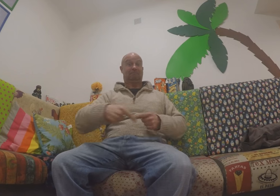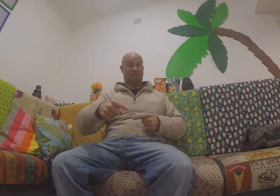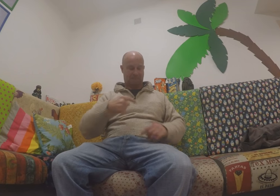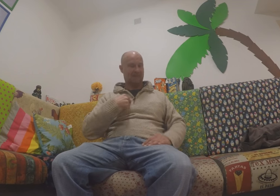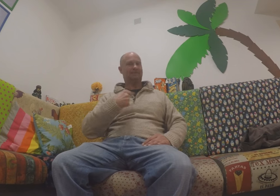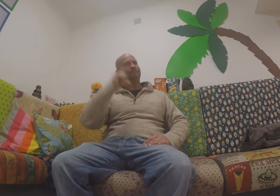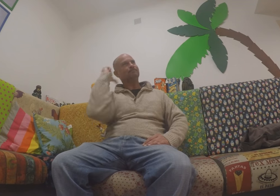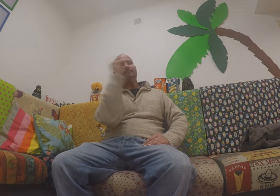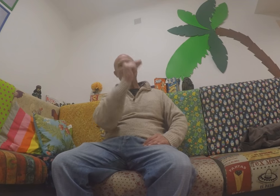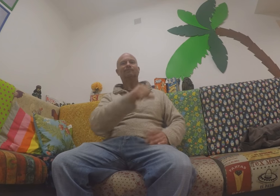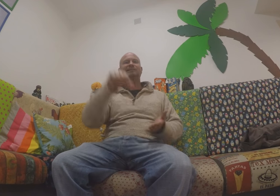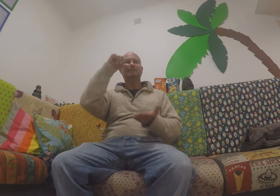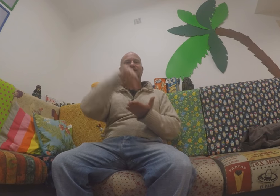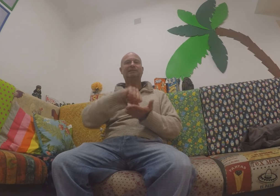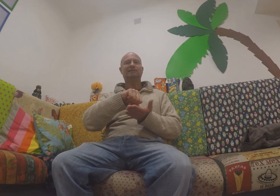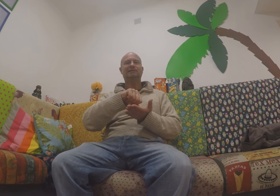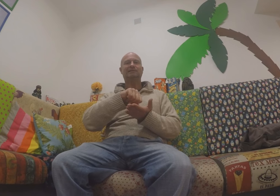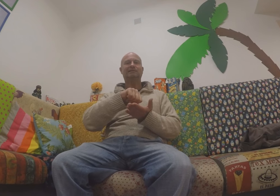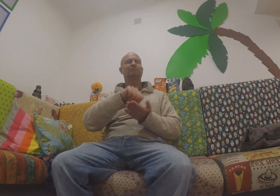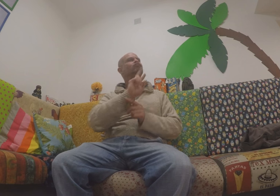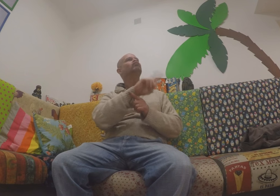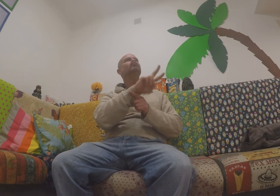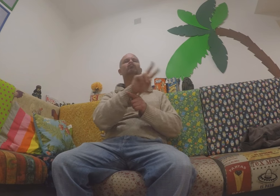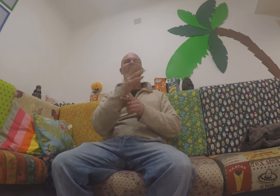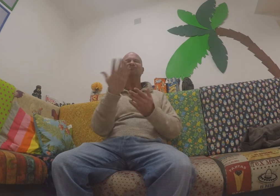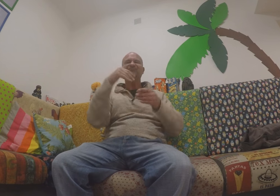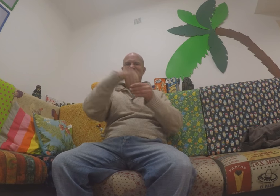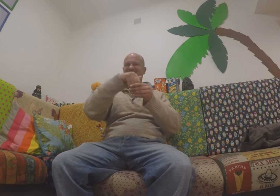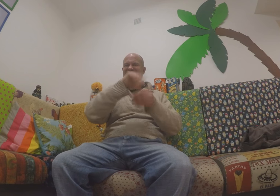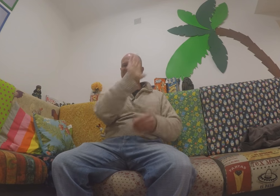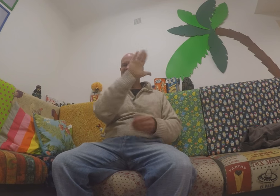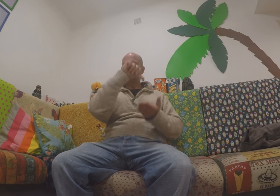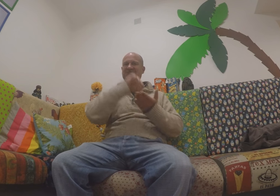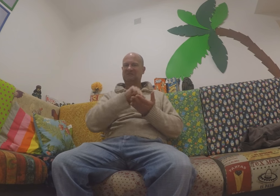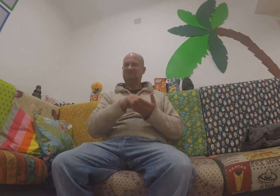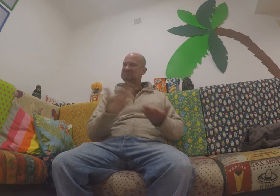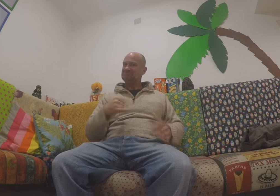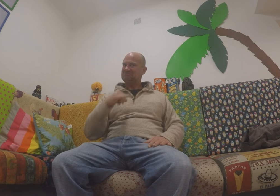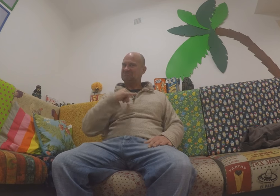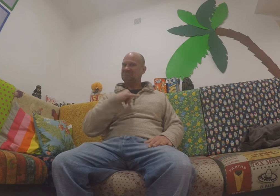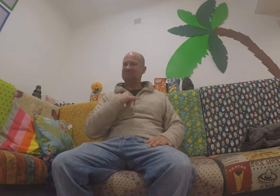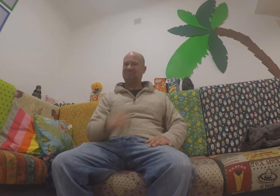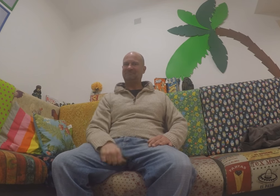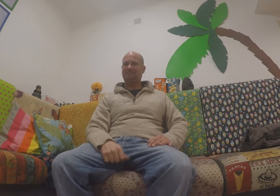Ich gehe dann mal gleich in die Innenstadt und schaue mir an was sie so zu bieten hat.